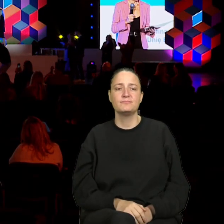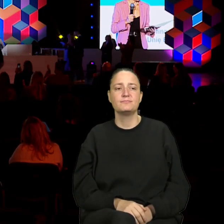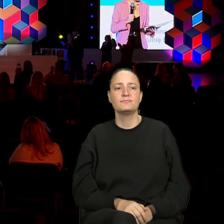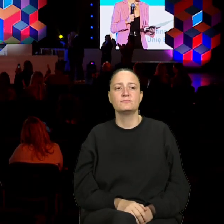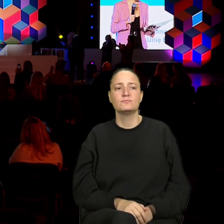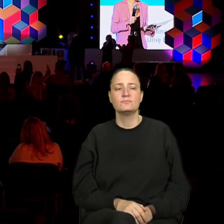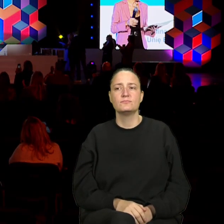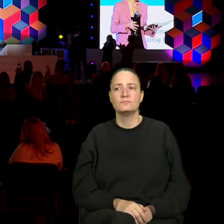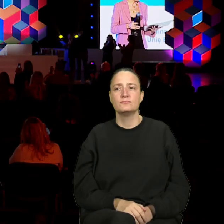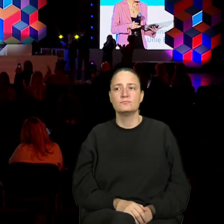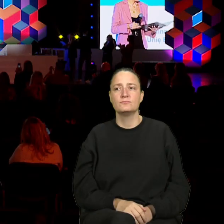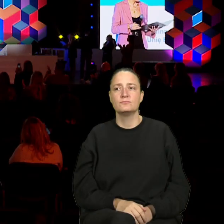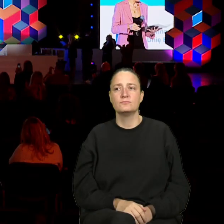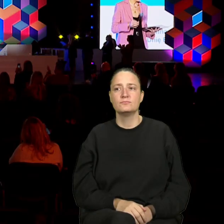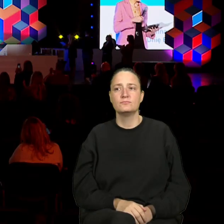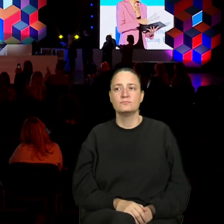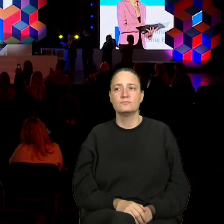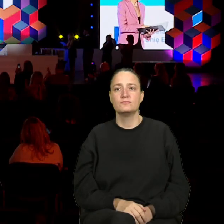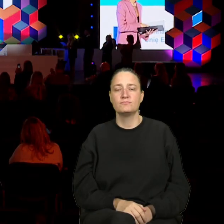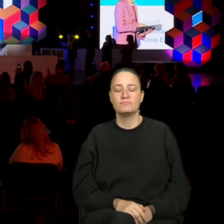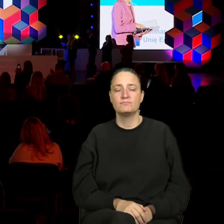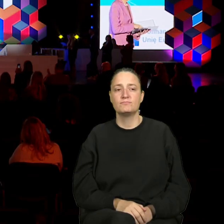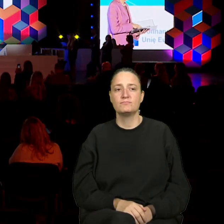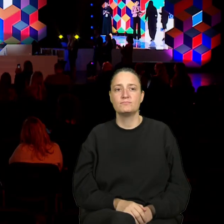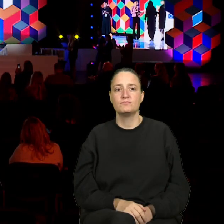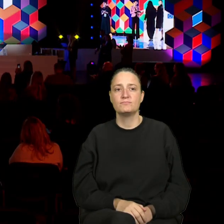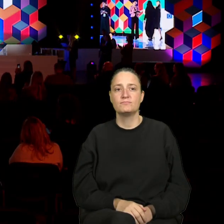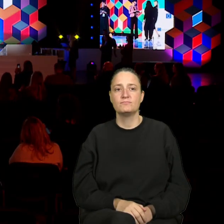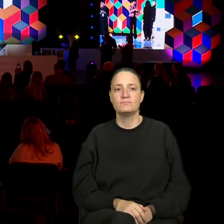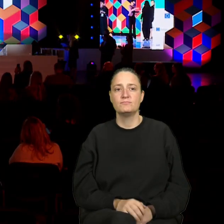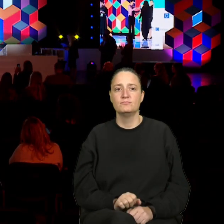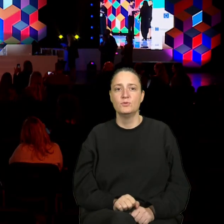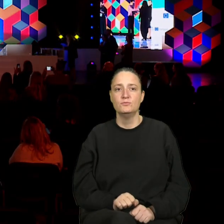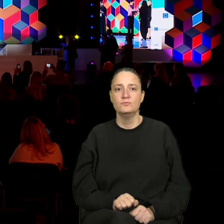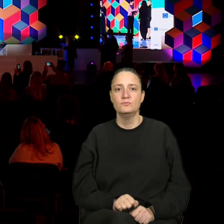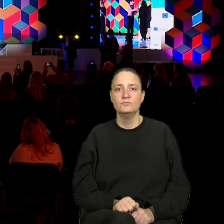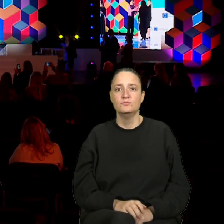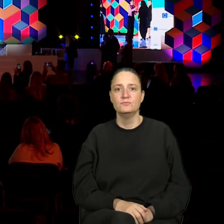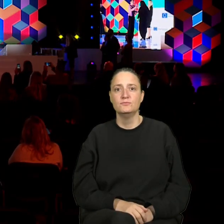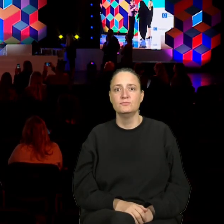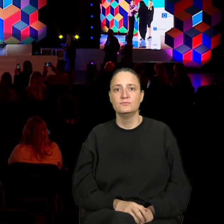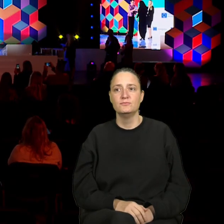I ten właśnie indywidualny progres, który się dokonuje w zakresie szarych komórek, widoczny po prostu.